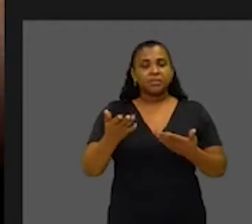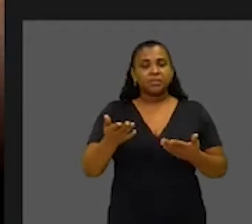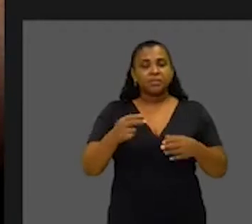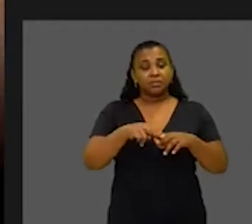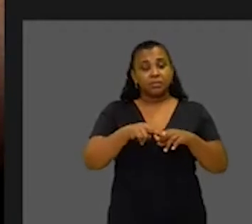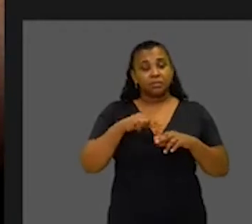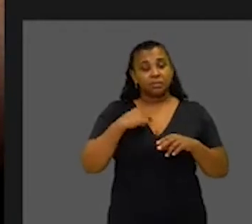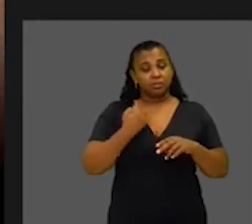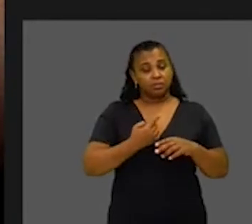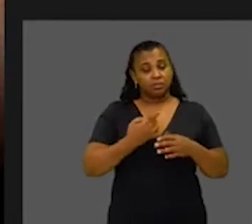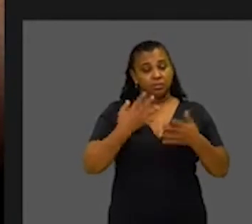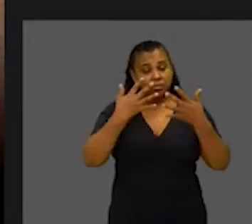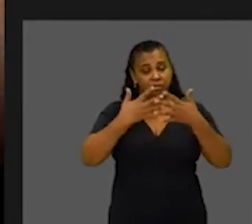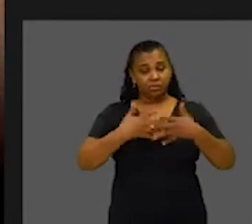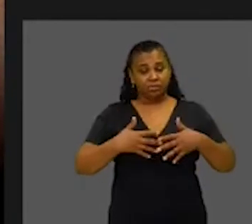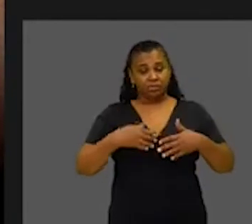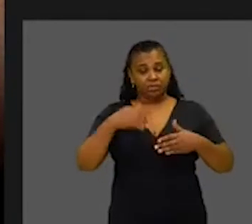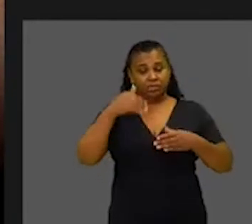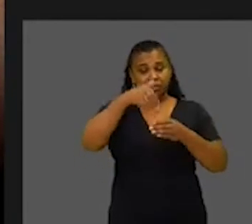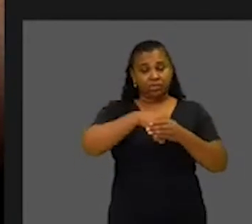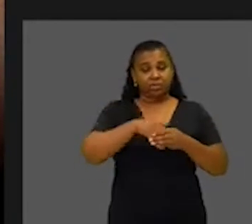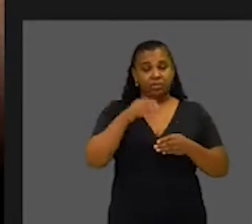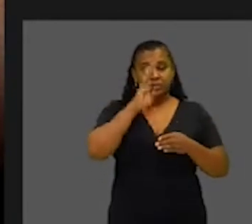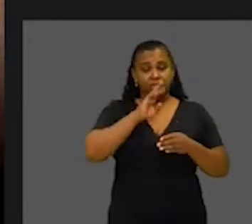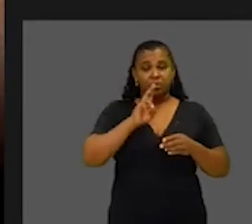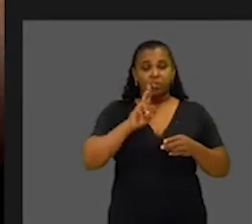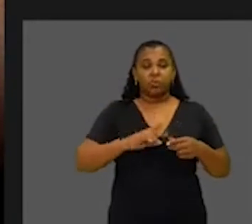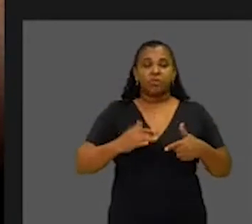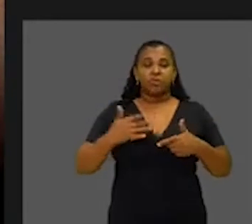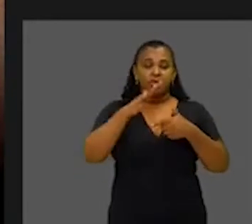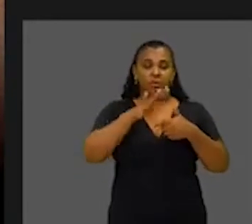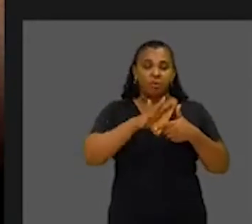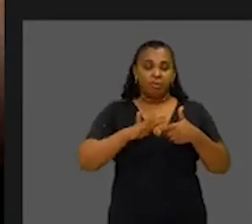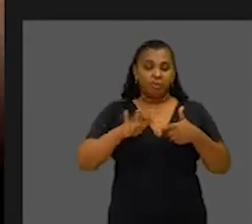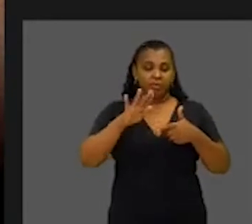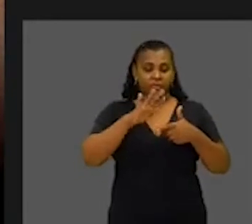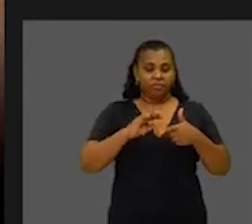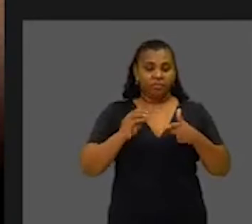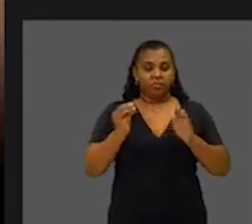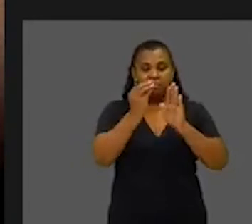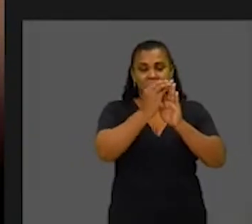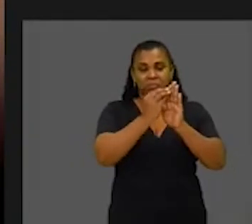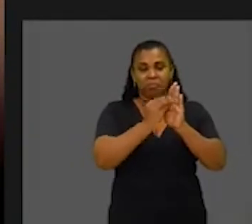da Transparência eleitoral Brasil utilizamos muito a plataforma para o nosso relatório de observação